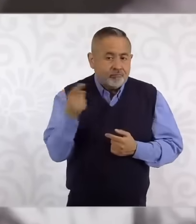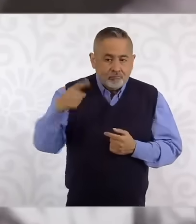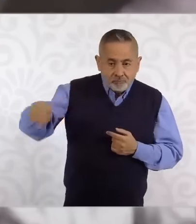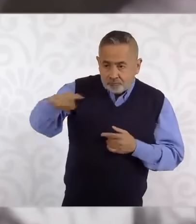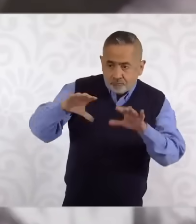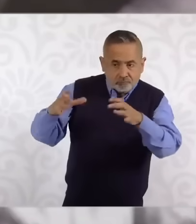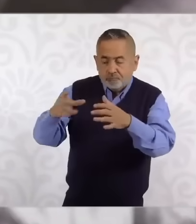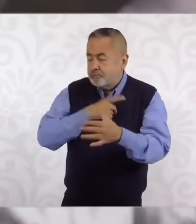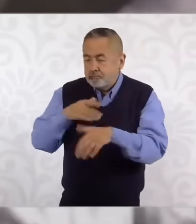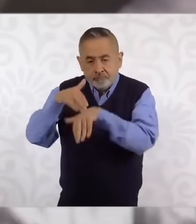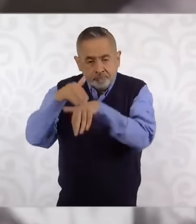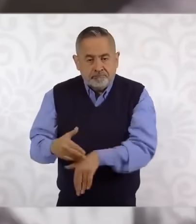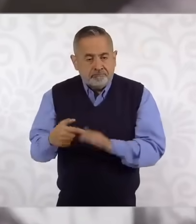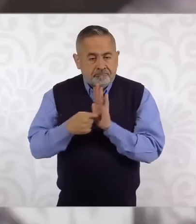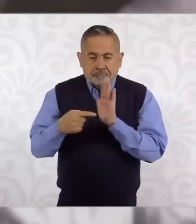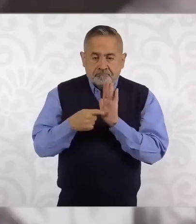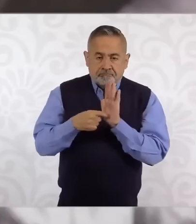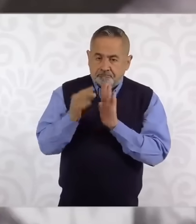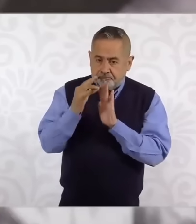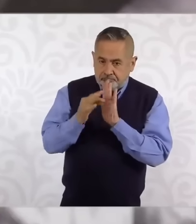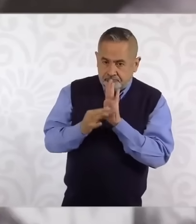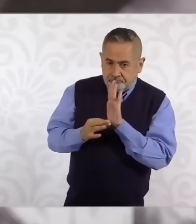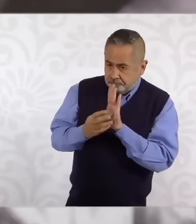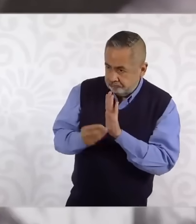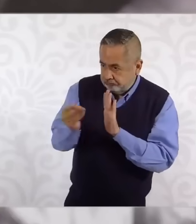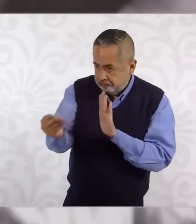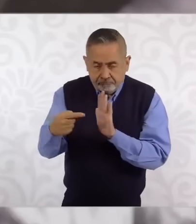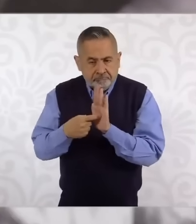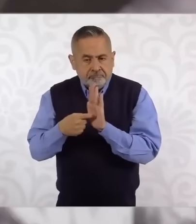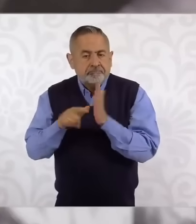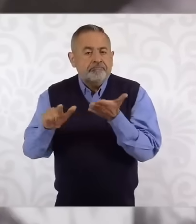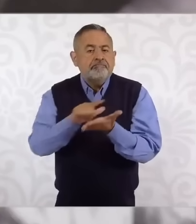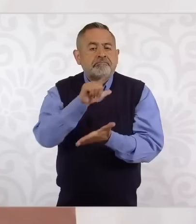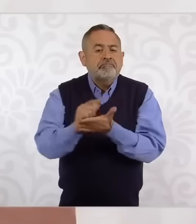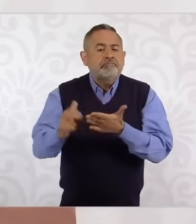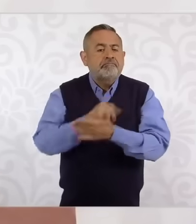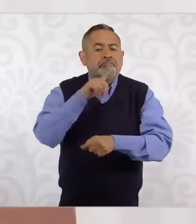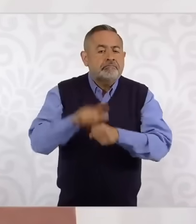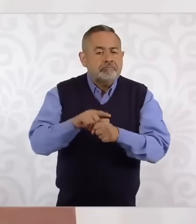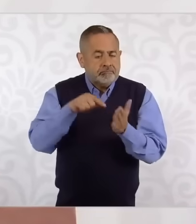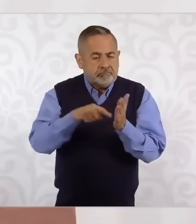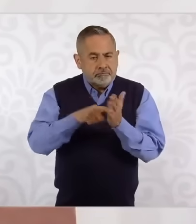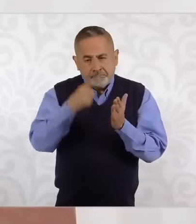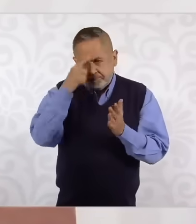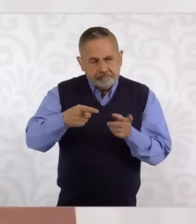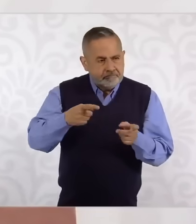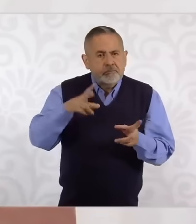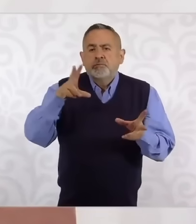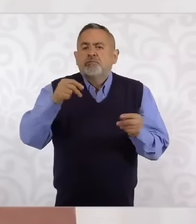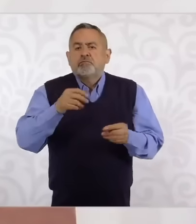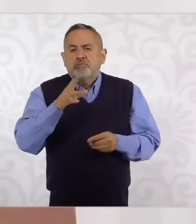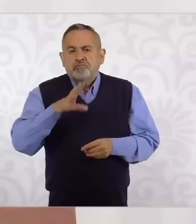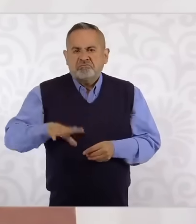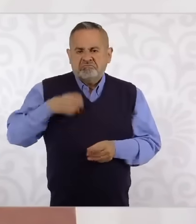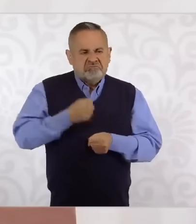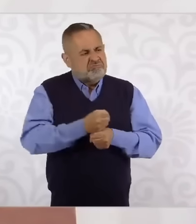apegarse a la a la Ley Nacional de Uso Racional de la Fuerza. Es decir, no pueden utilizar su